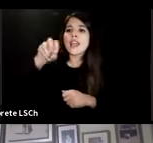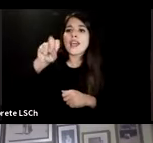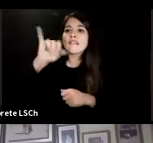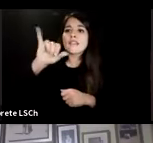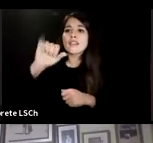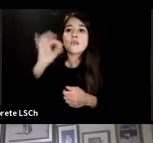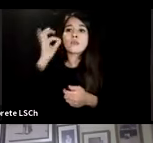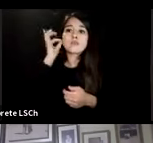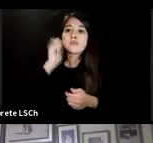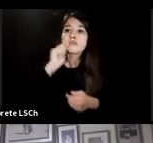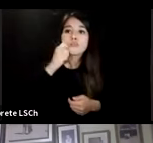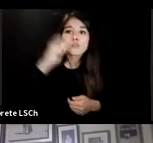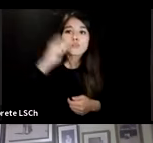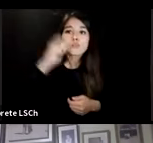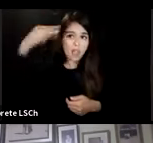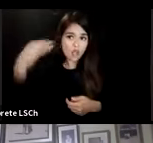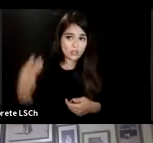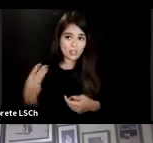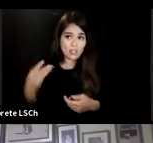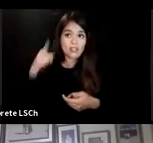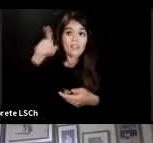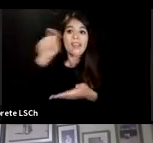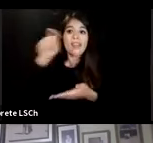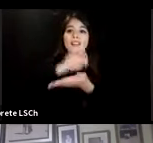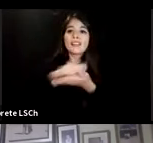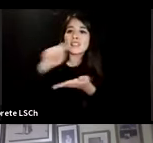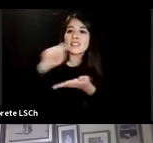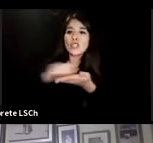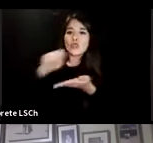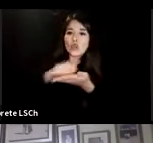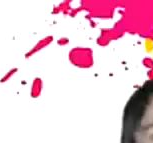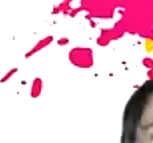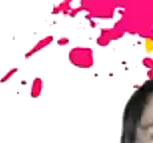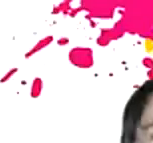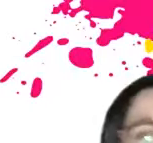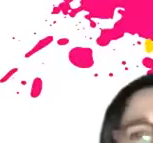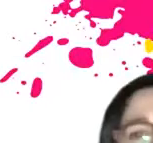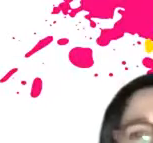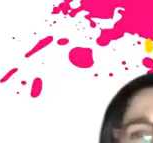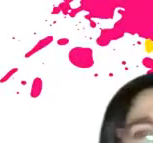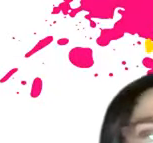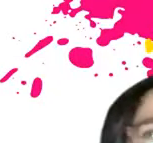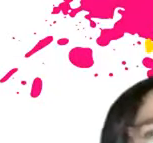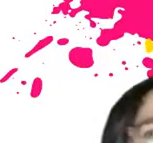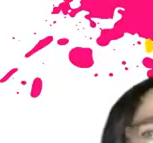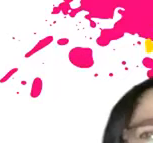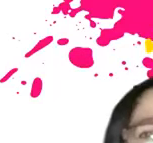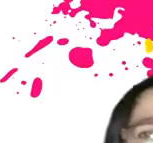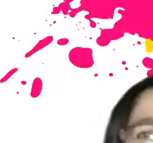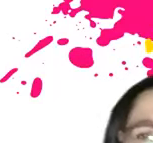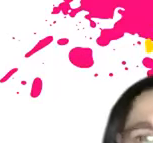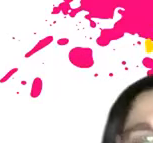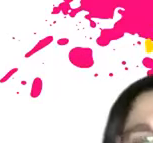María José es magíster en humanidades y pensamiento social por la Universidad de Nueva York y doctora de literatura y